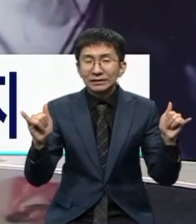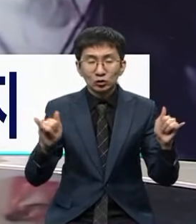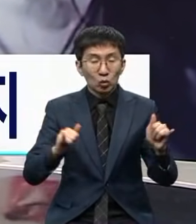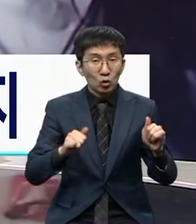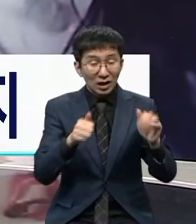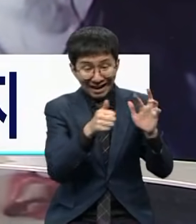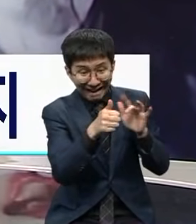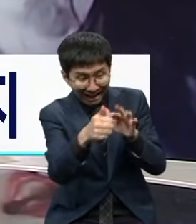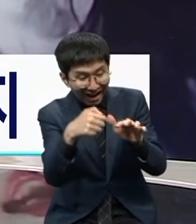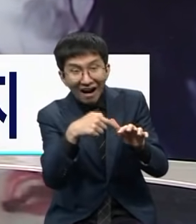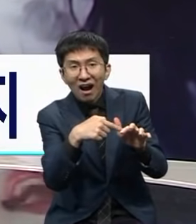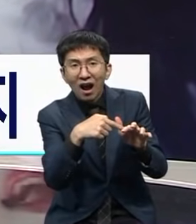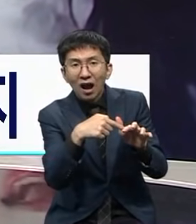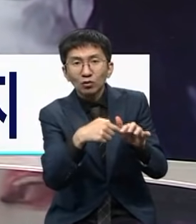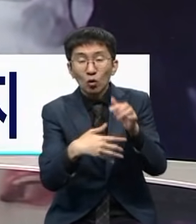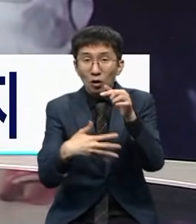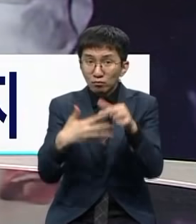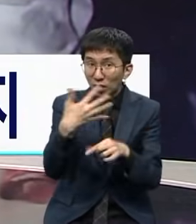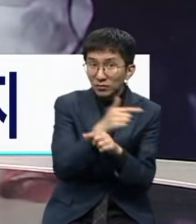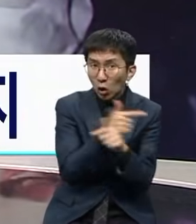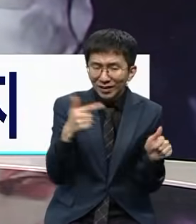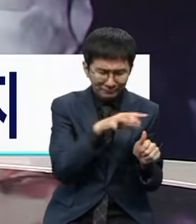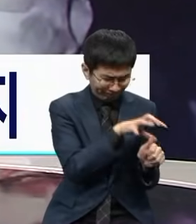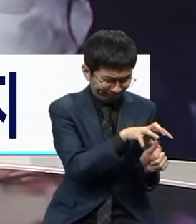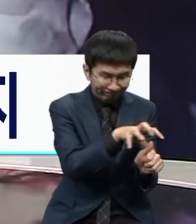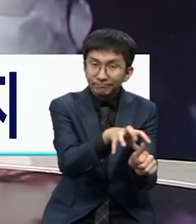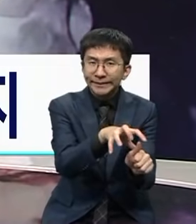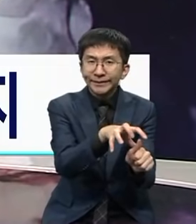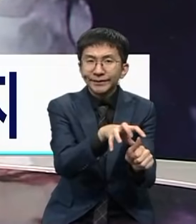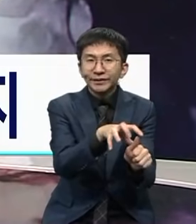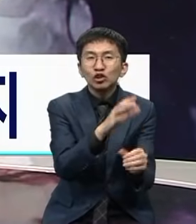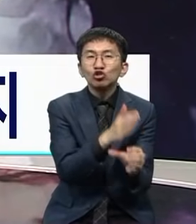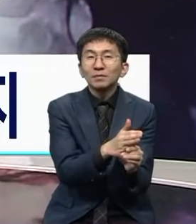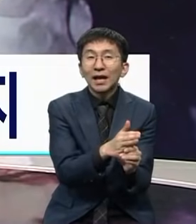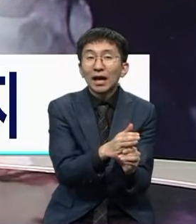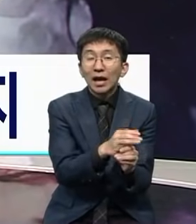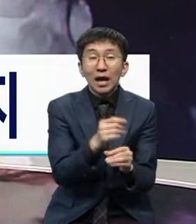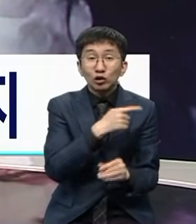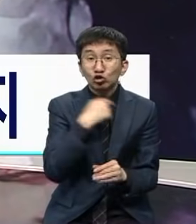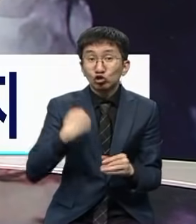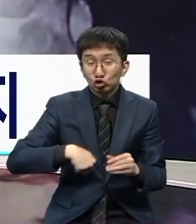가운데 중국 SNS인 웨이보가 우리나라